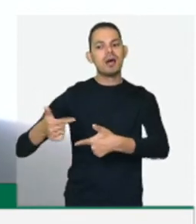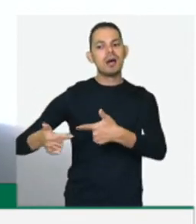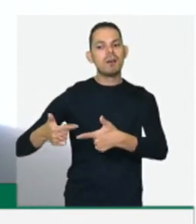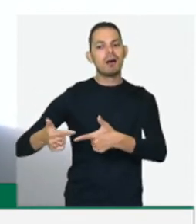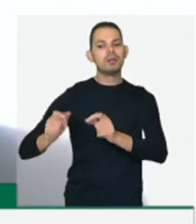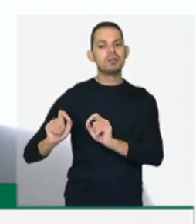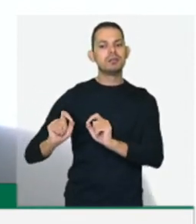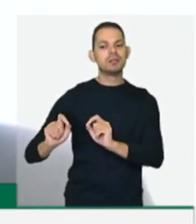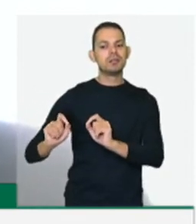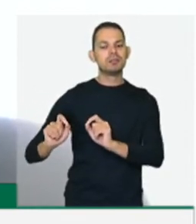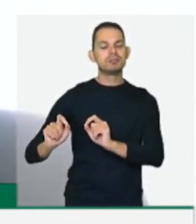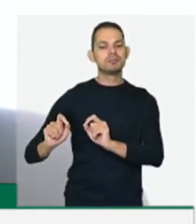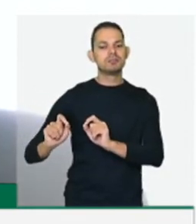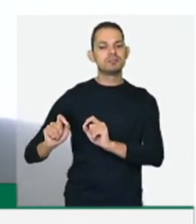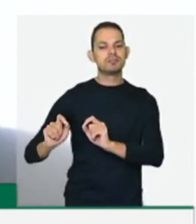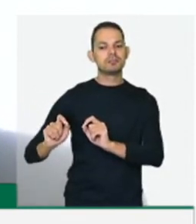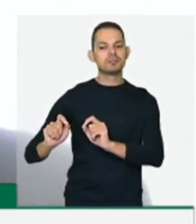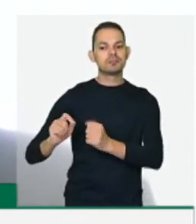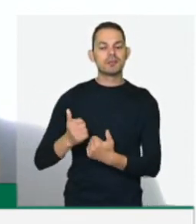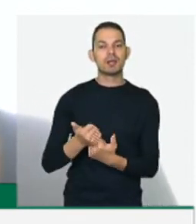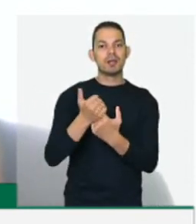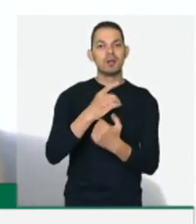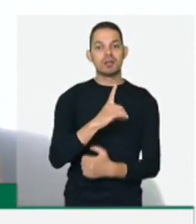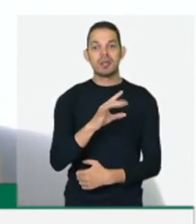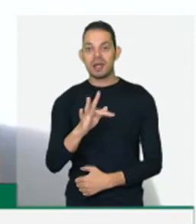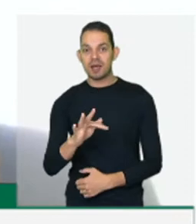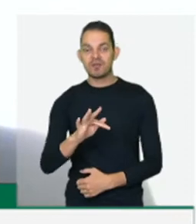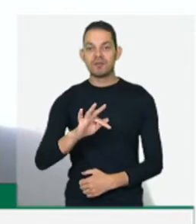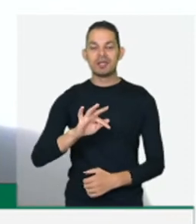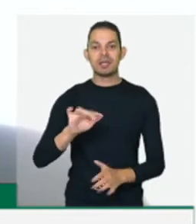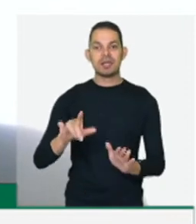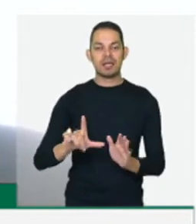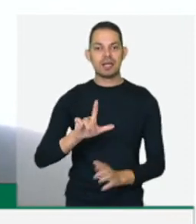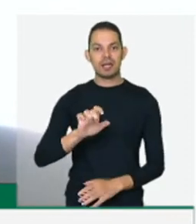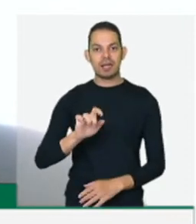TAMBÉM SE ENCONTRA LÁ , E A INFORMAÇÃO QUE TEMOS É QUE